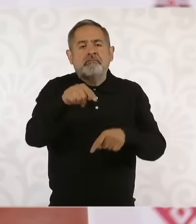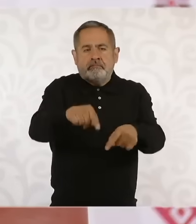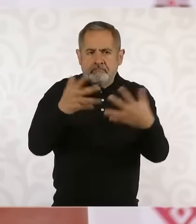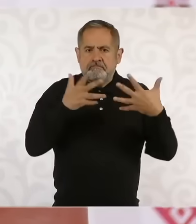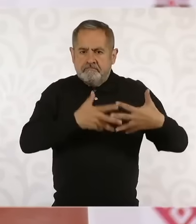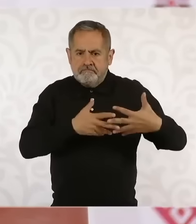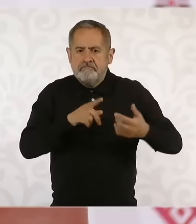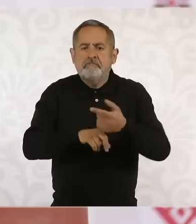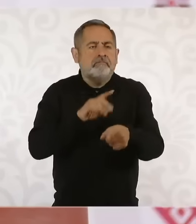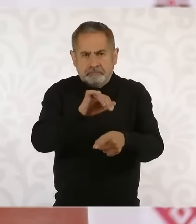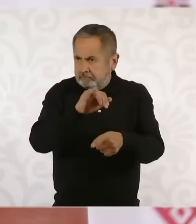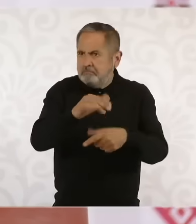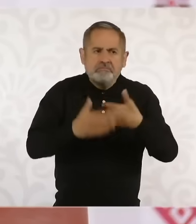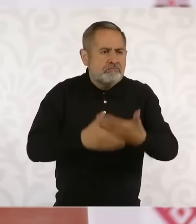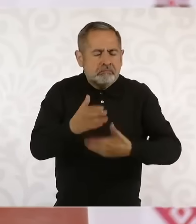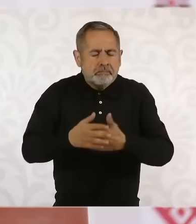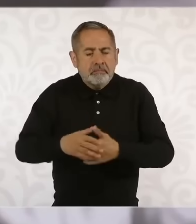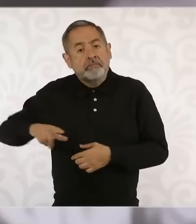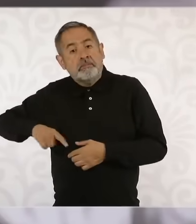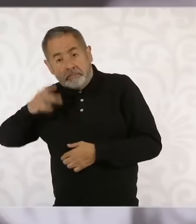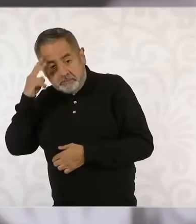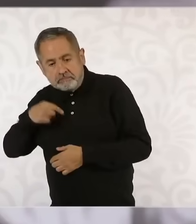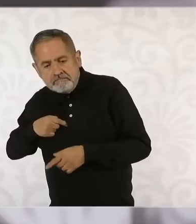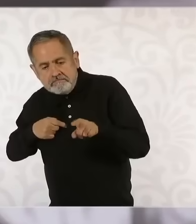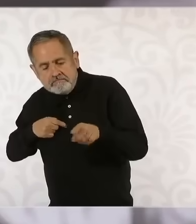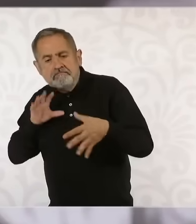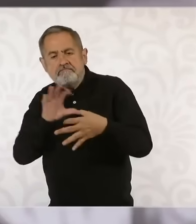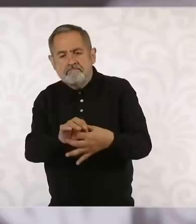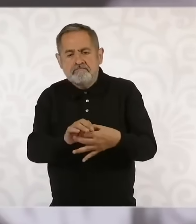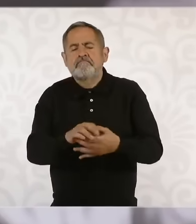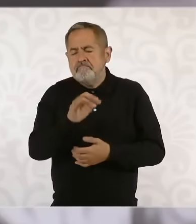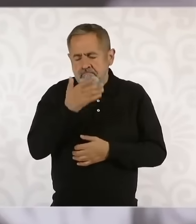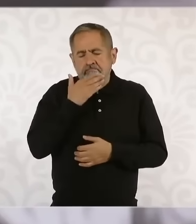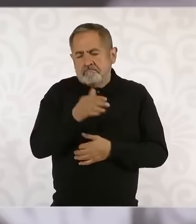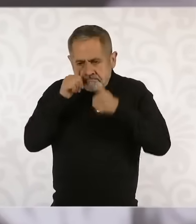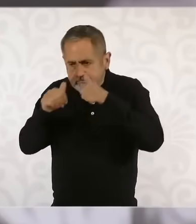Y las personas con discapacidad hoy tienen estos dos derechos consagrados en la Constitución,